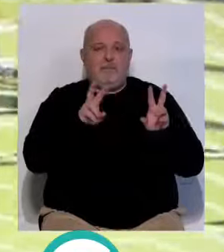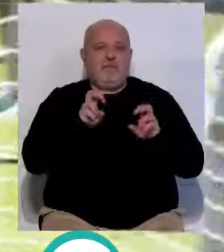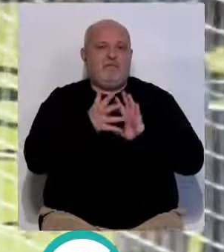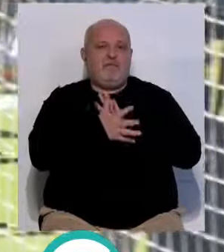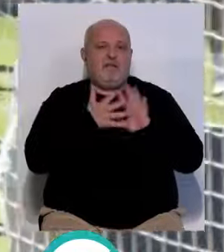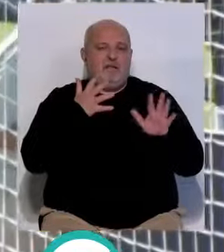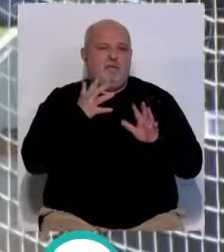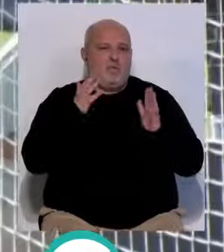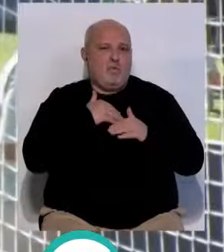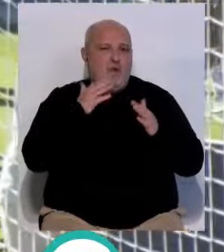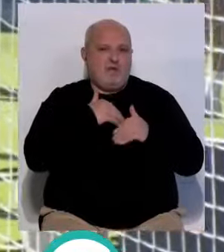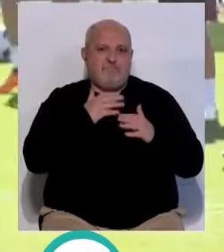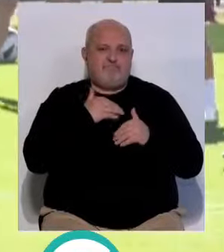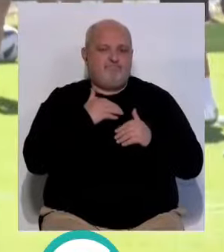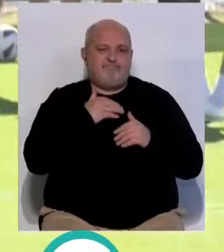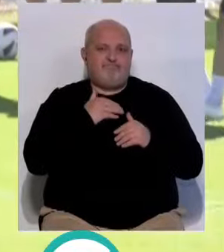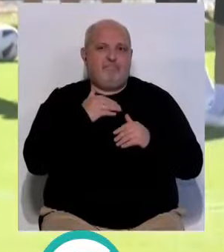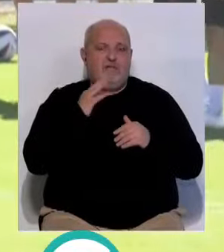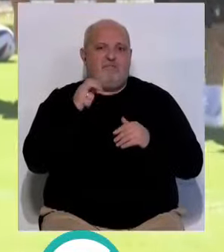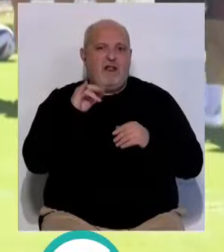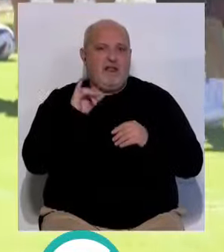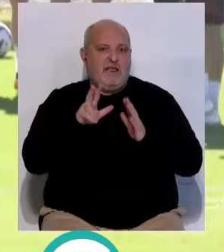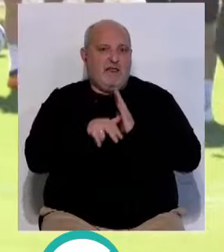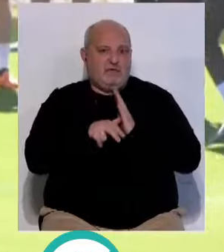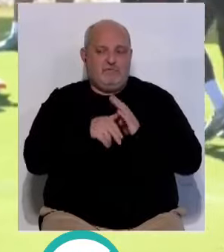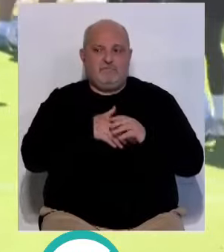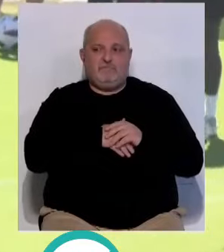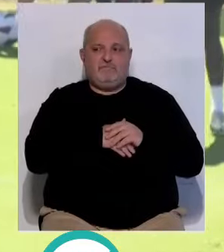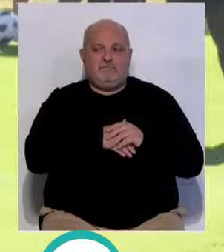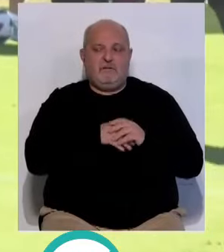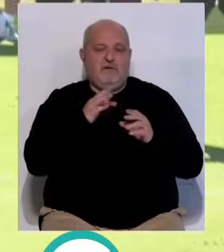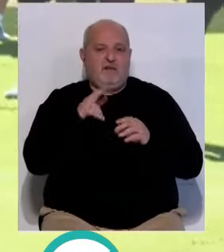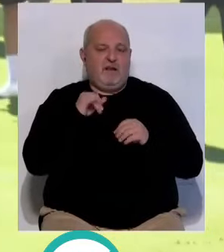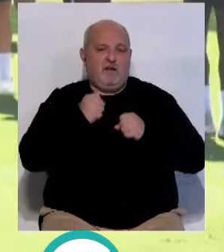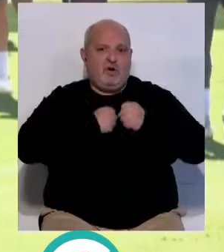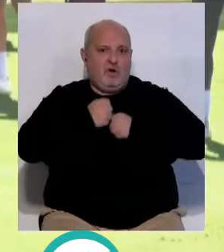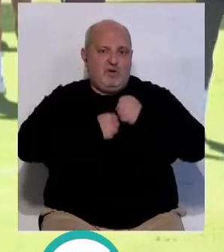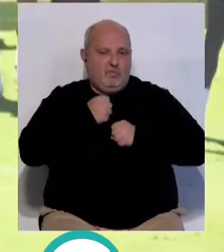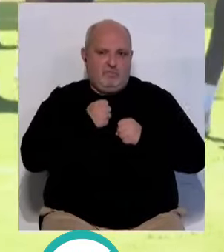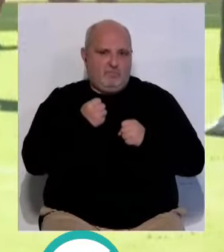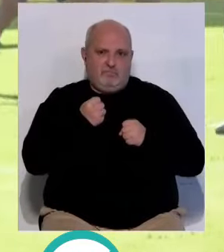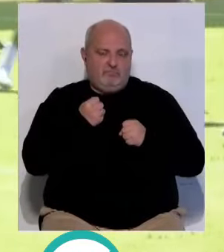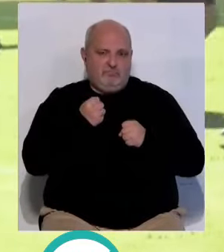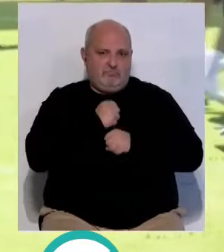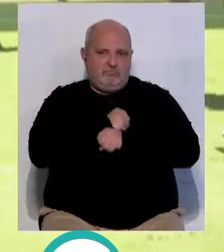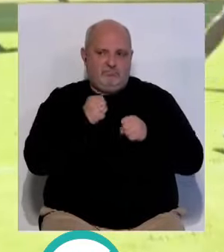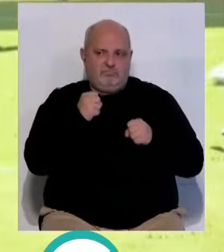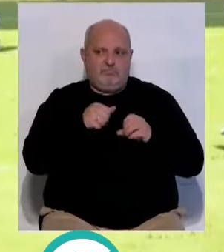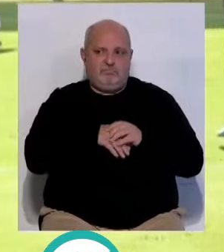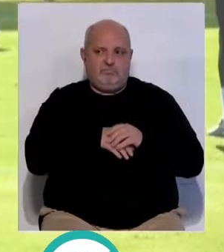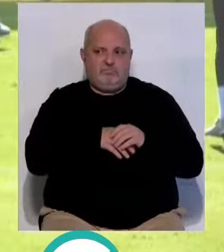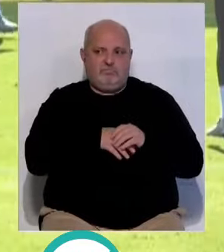no lo tienen Tampoco porque fal es lento F lento fali en carrera en carrera se lo se lo llevan con